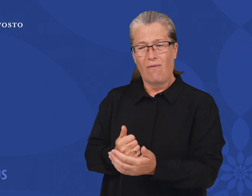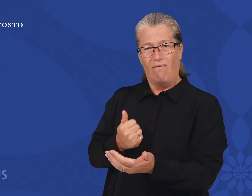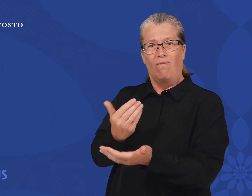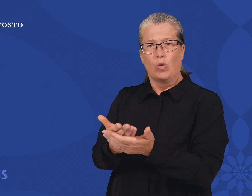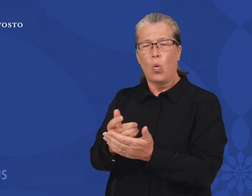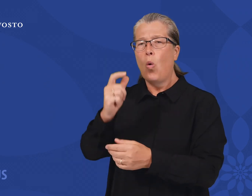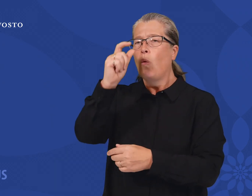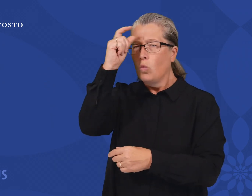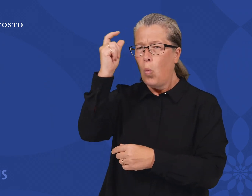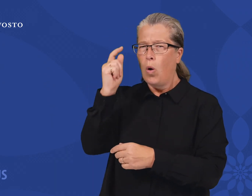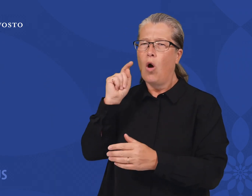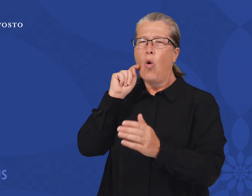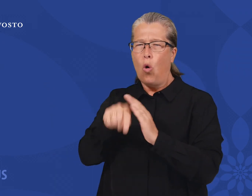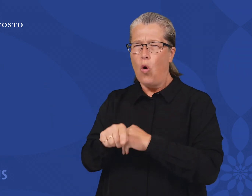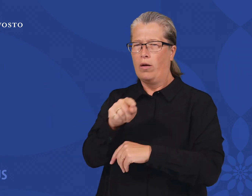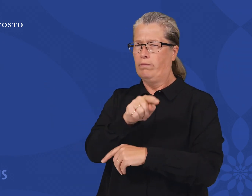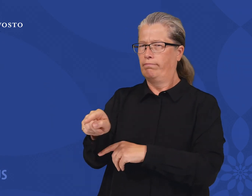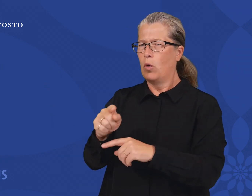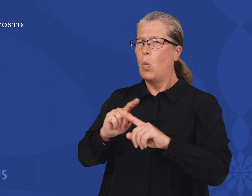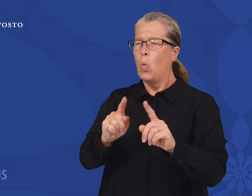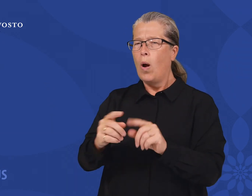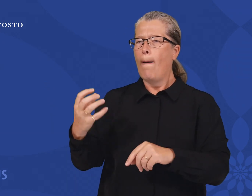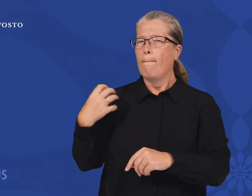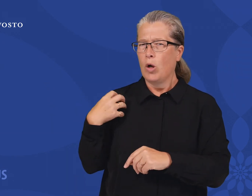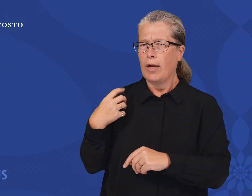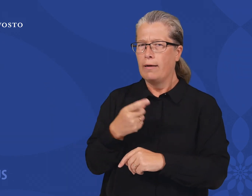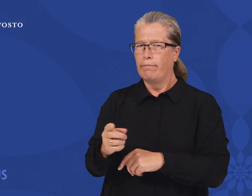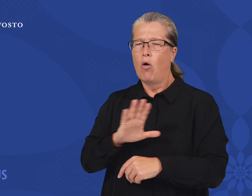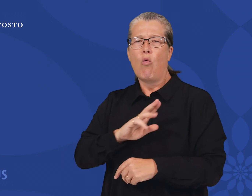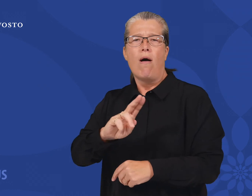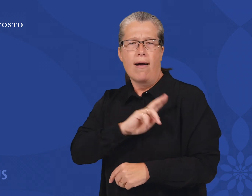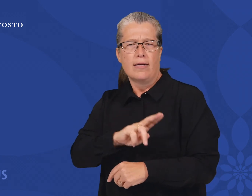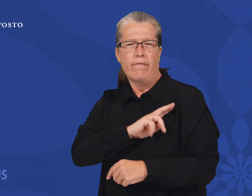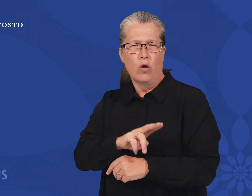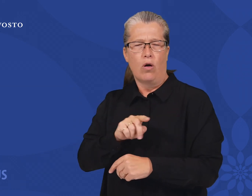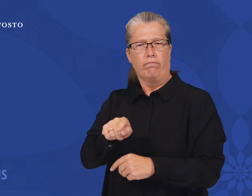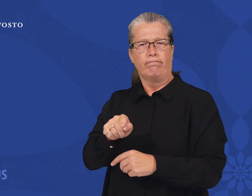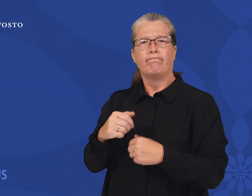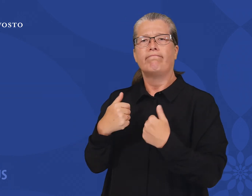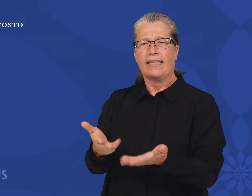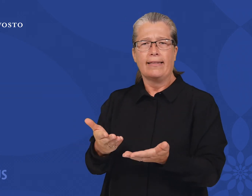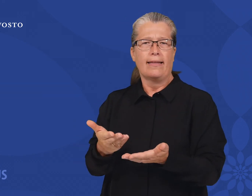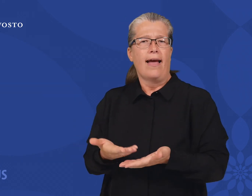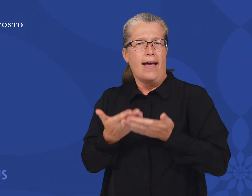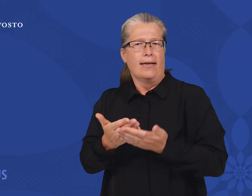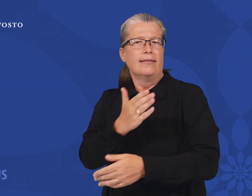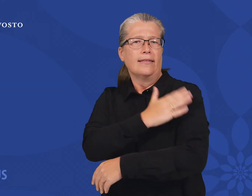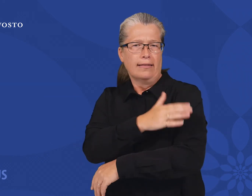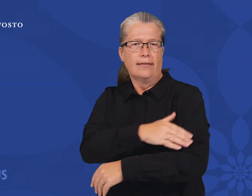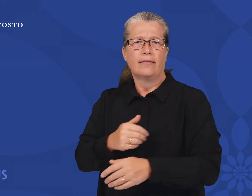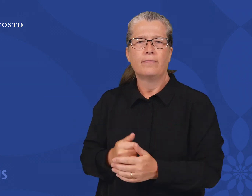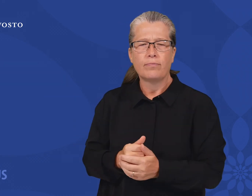Tullen föreslås höra till de myndigheter som är skyldiga att ge handräckning.